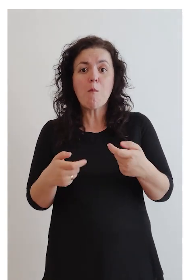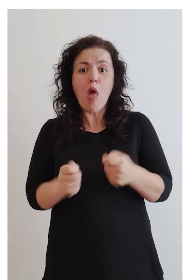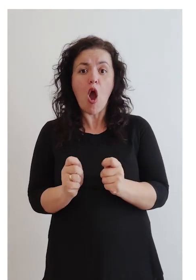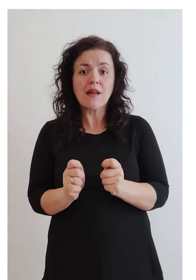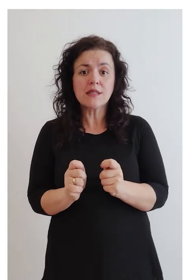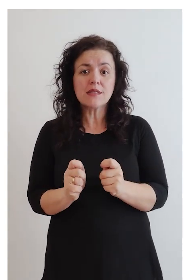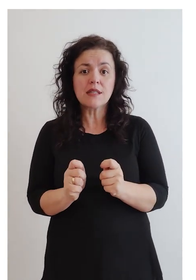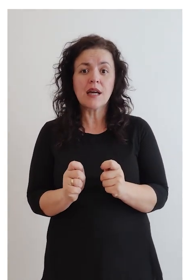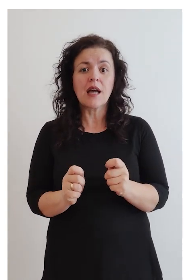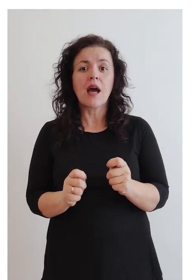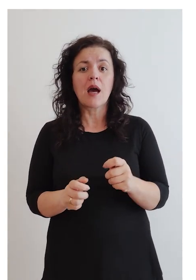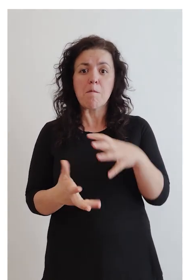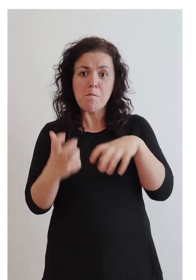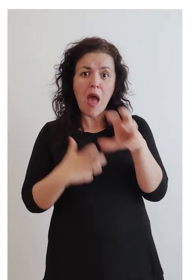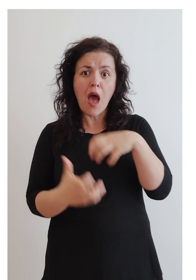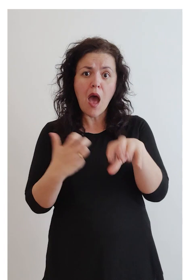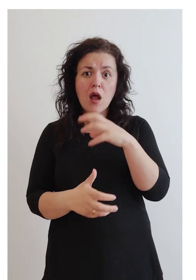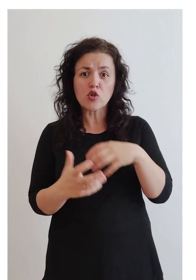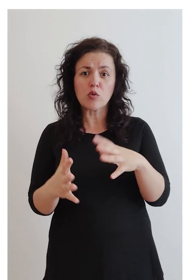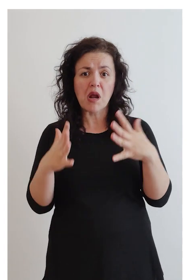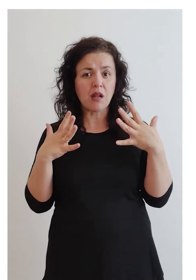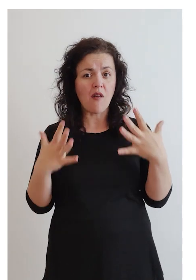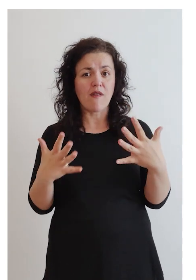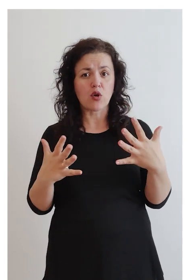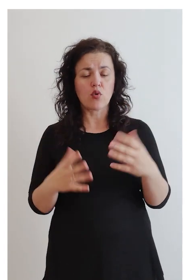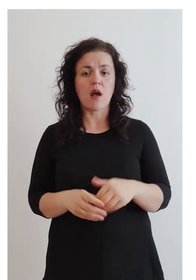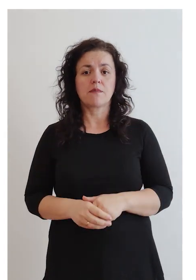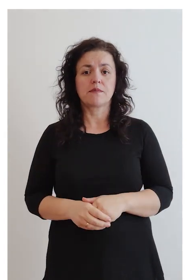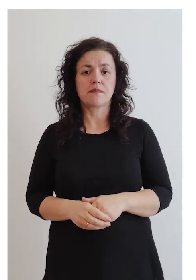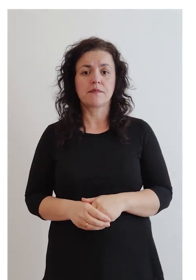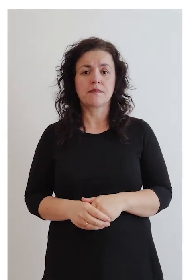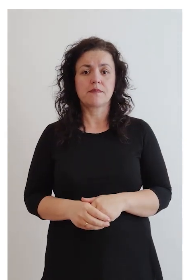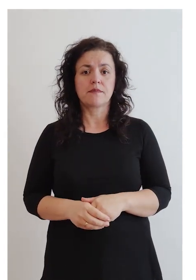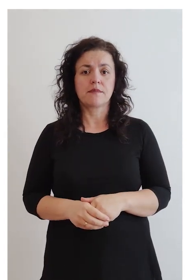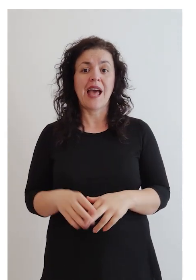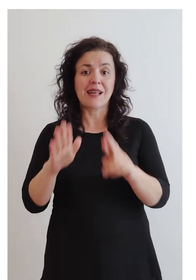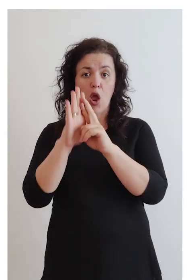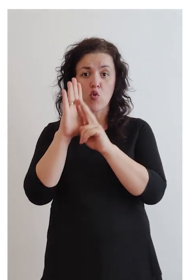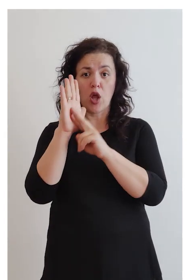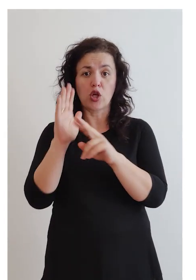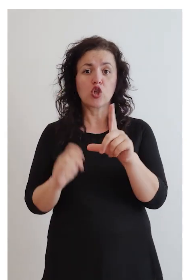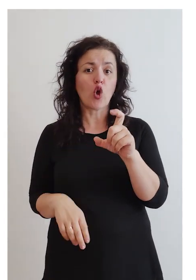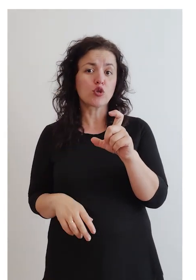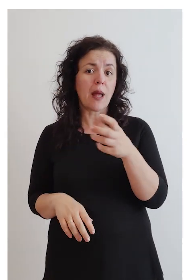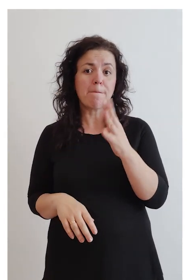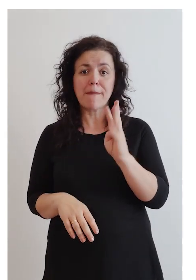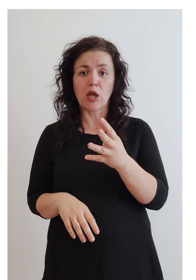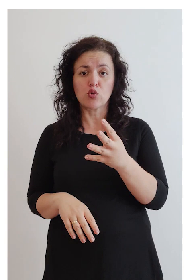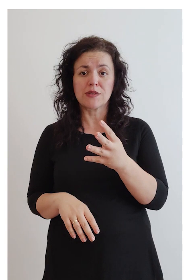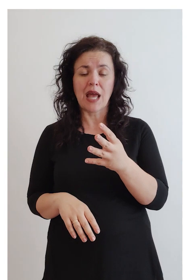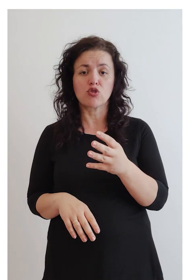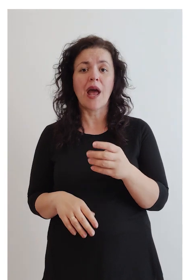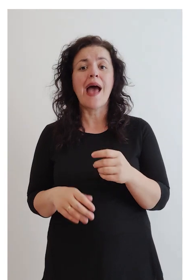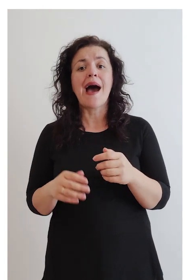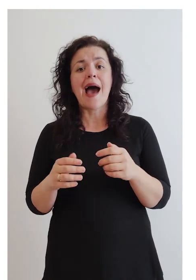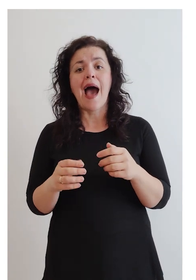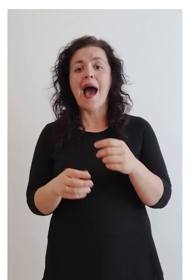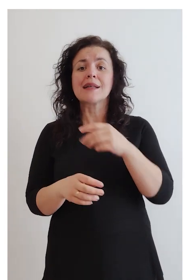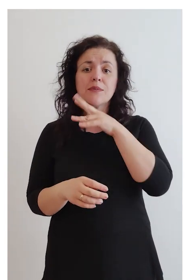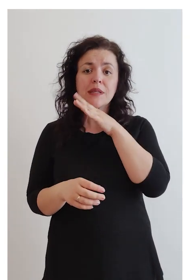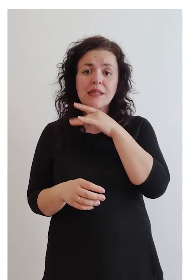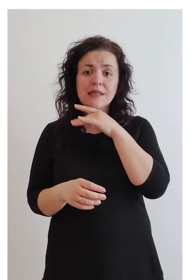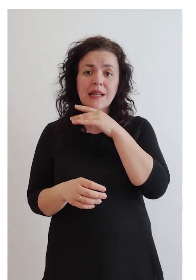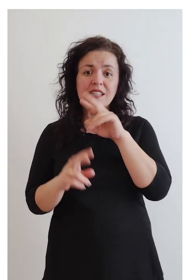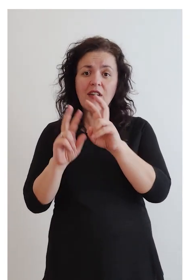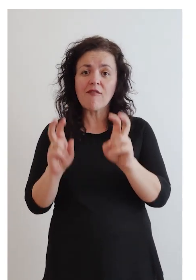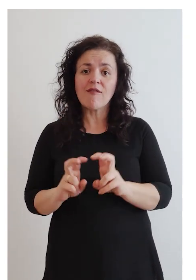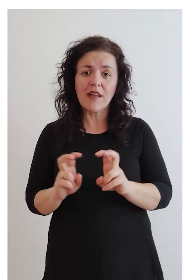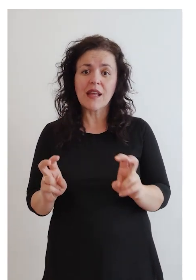Regula 240 a Administrației Federale a Aviației este legea echivalentă pentru Statele Unite